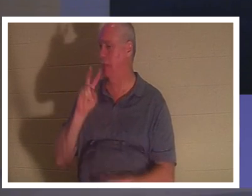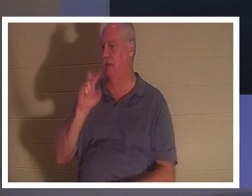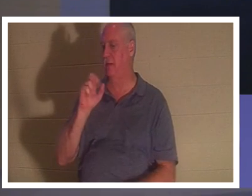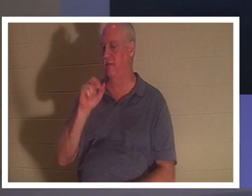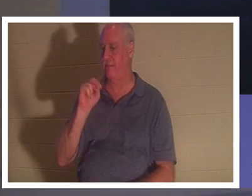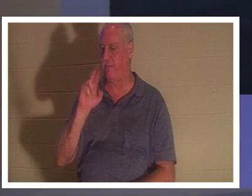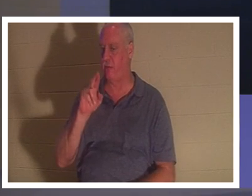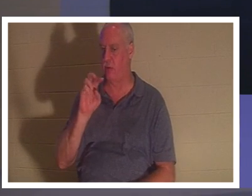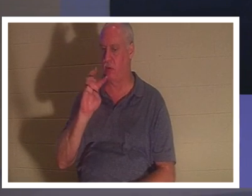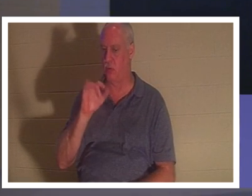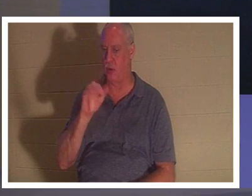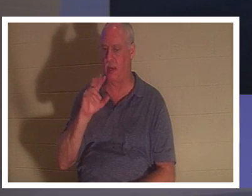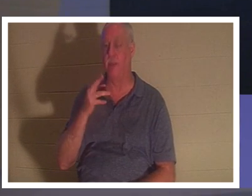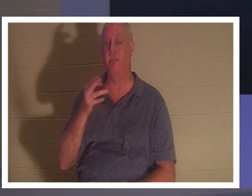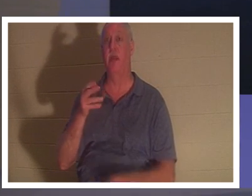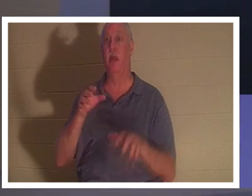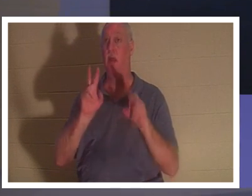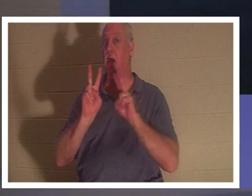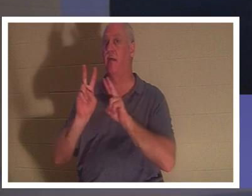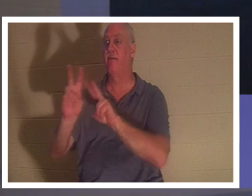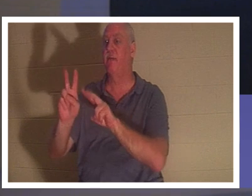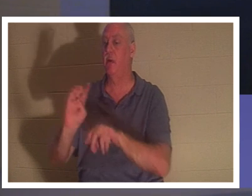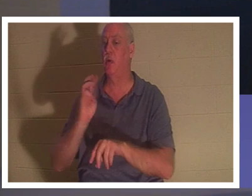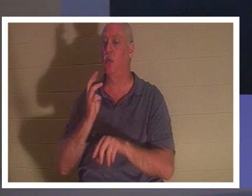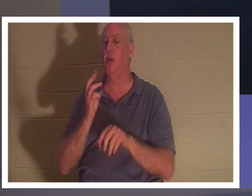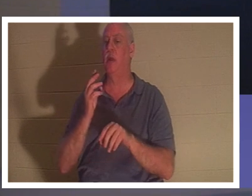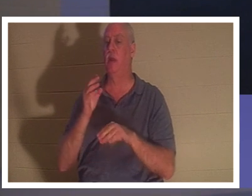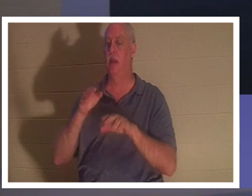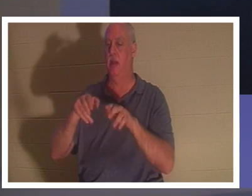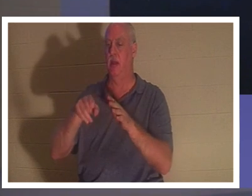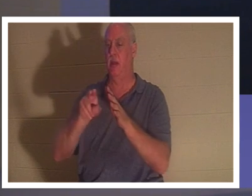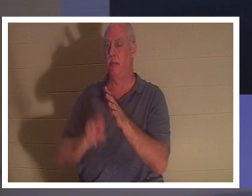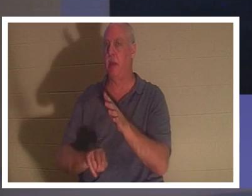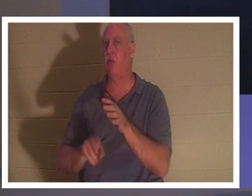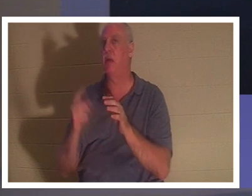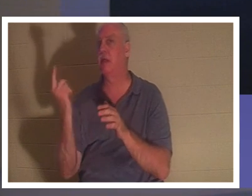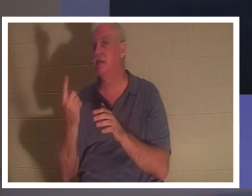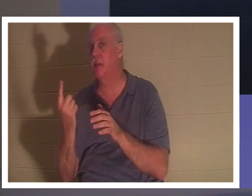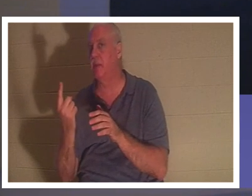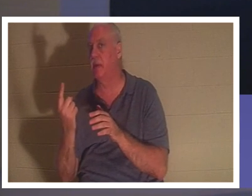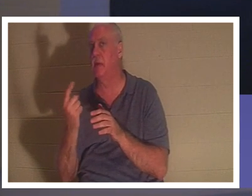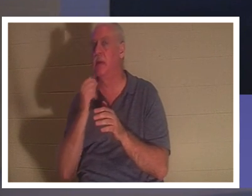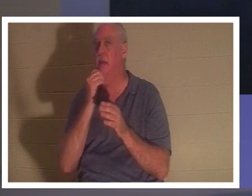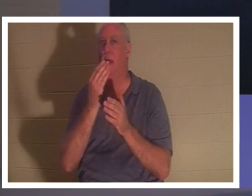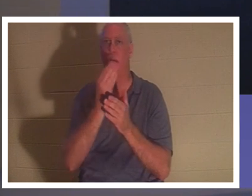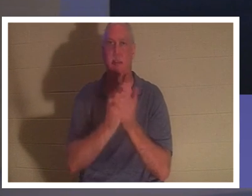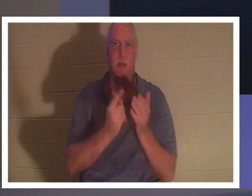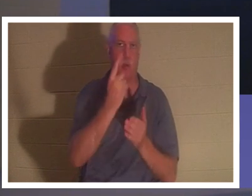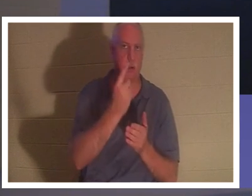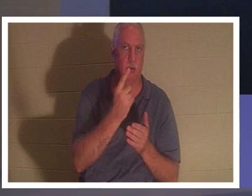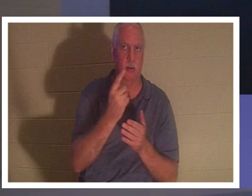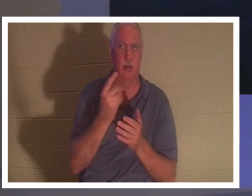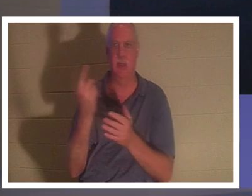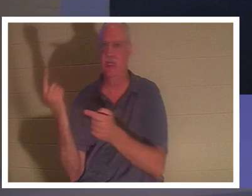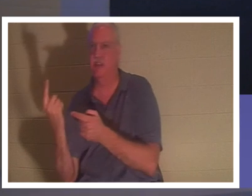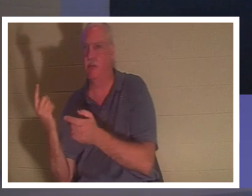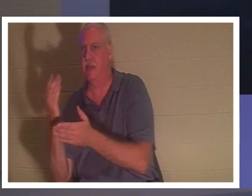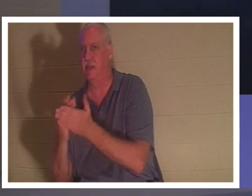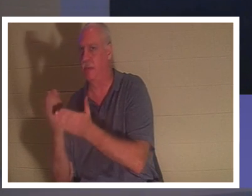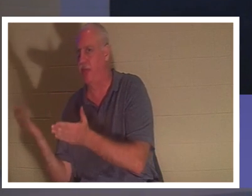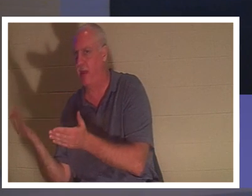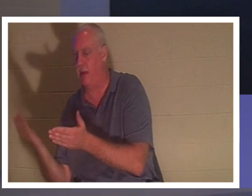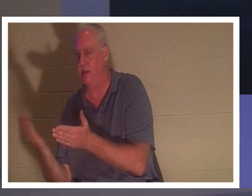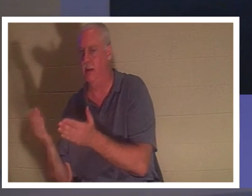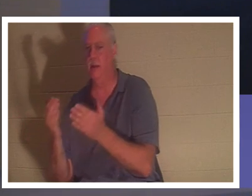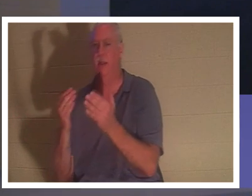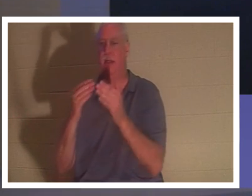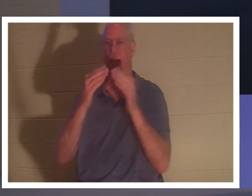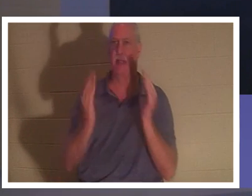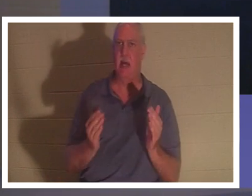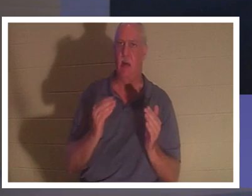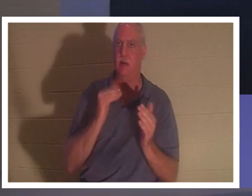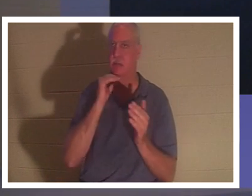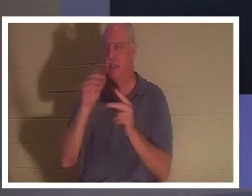похоронах мы хороним что-то, а не кого-то; в землю опускают дом, а не жильца ».